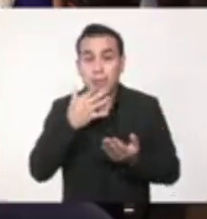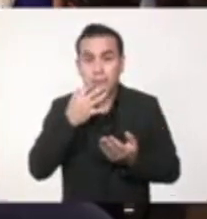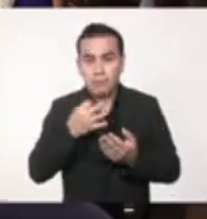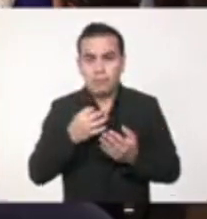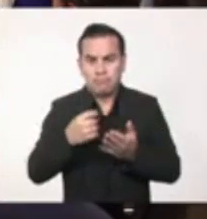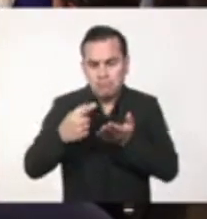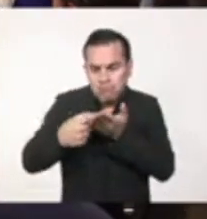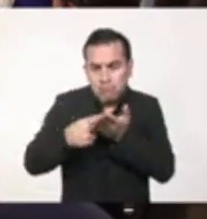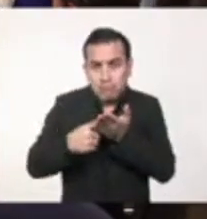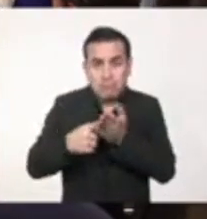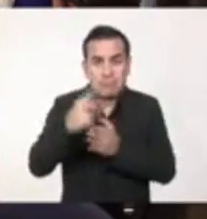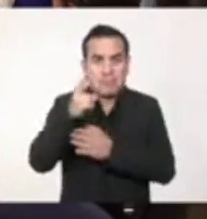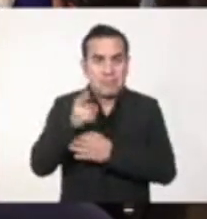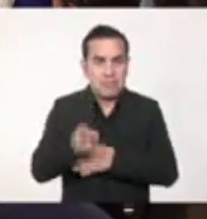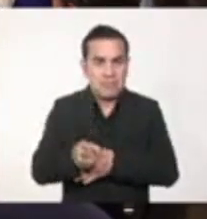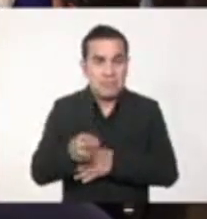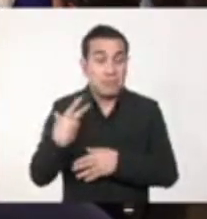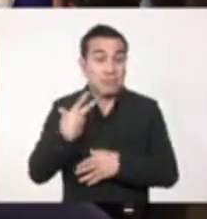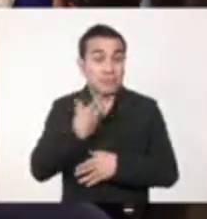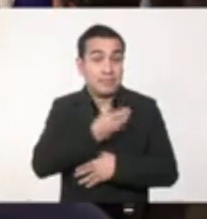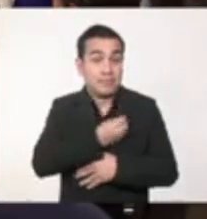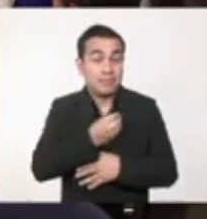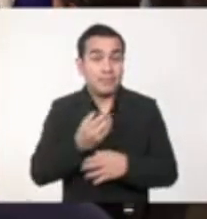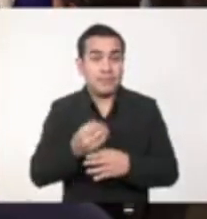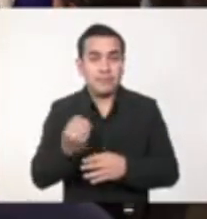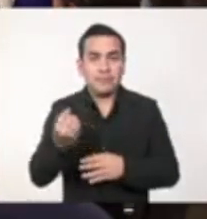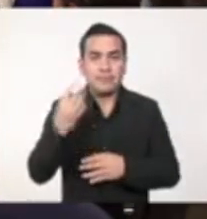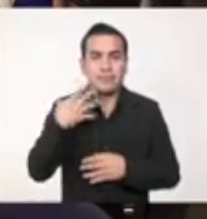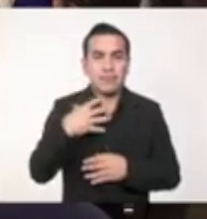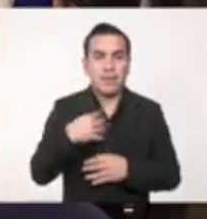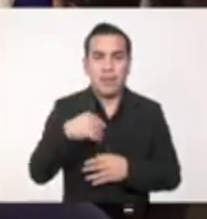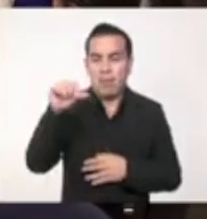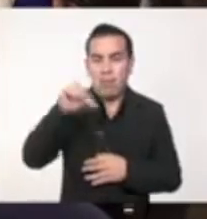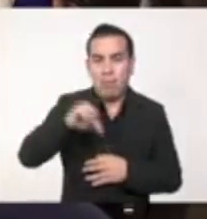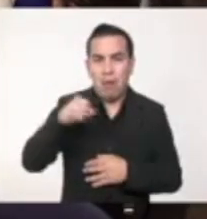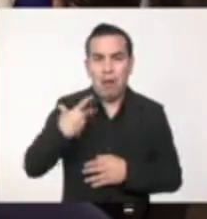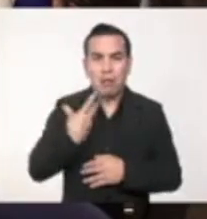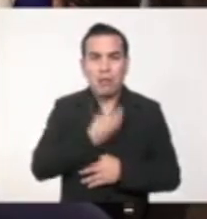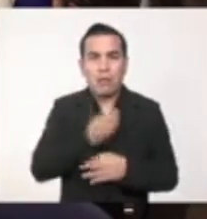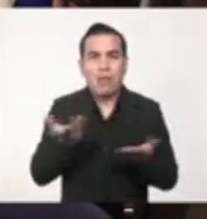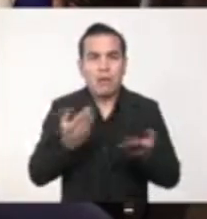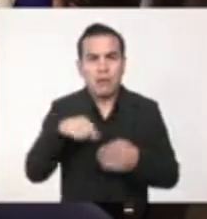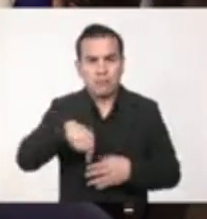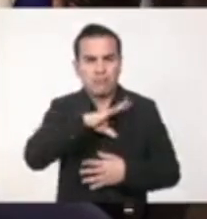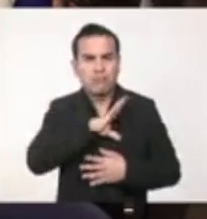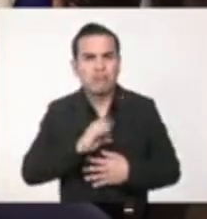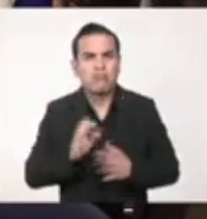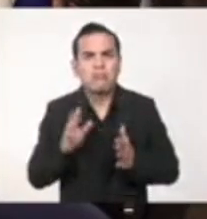han hecho exactamente lo mismo, y me dicen que no está mal lo que estamos haciendo nosotros.